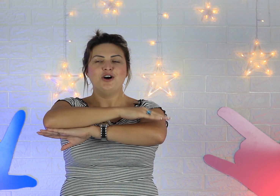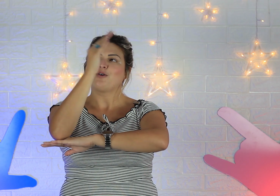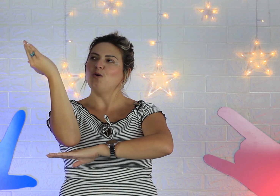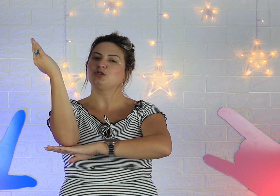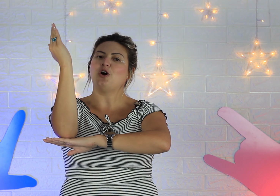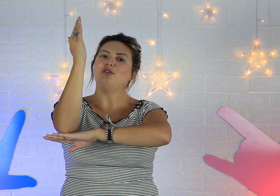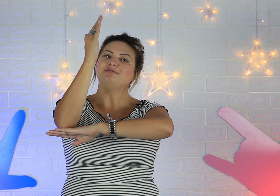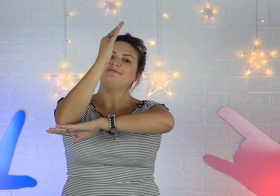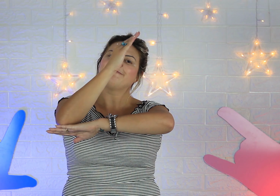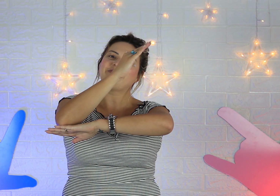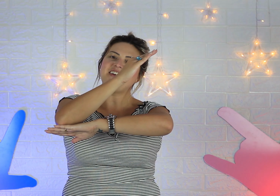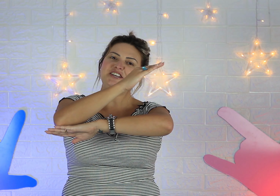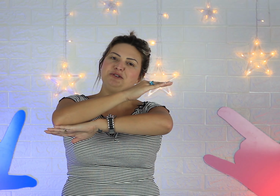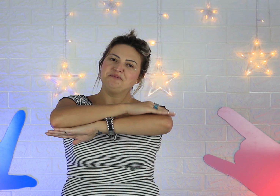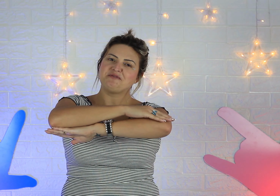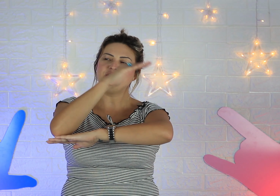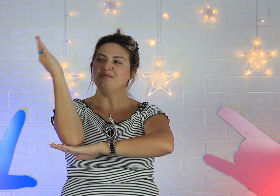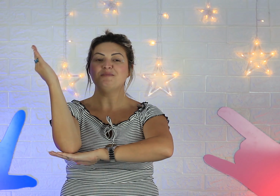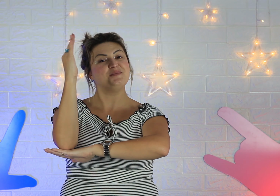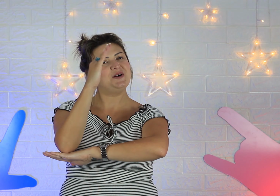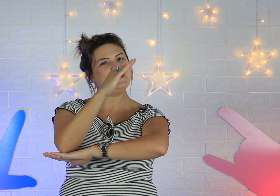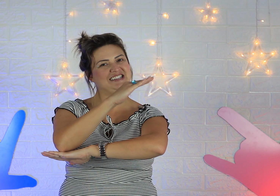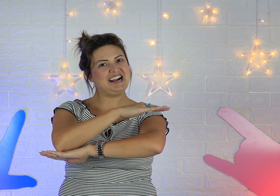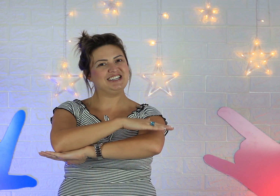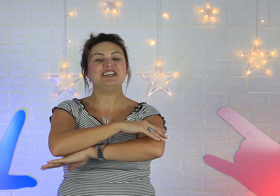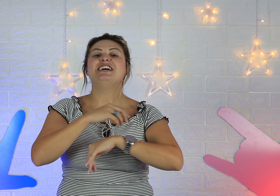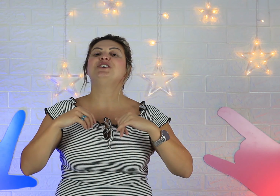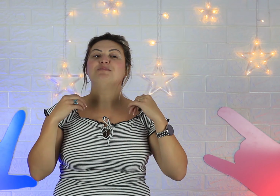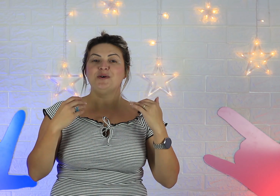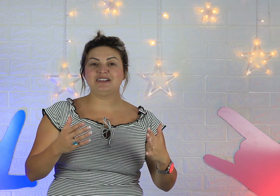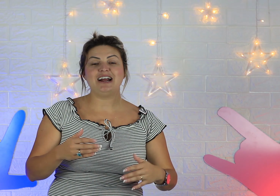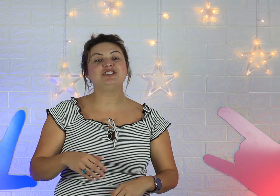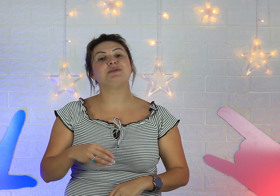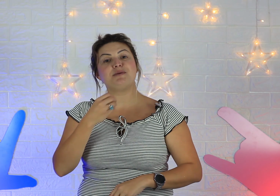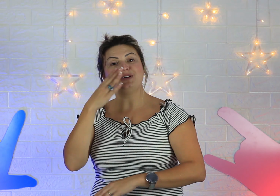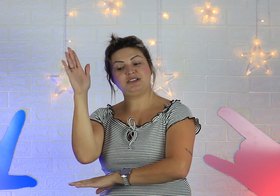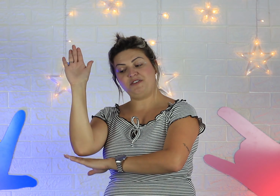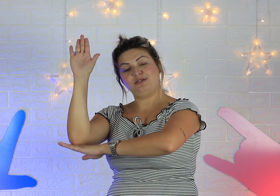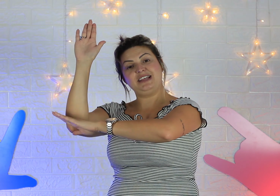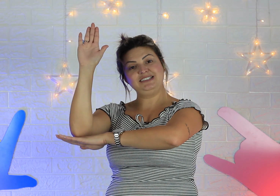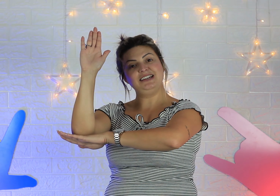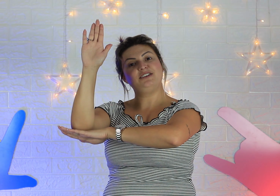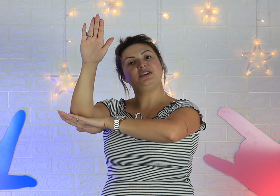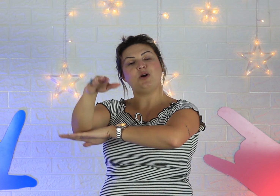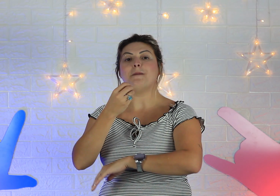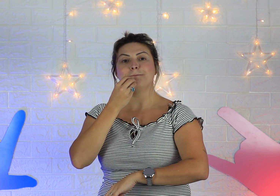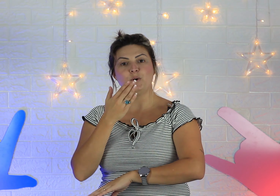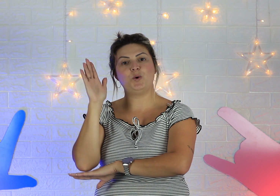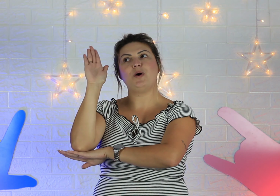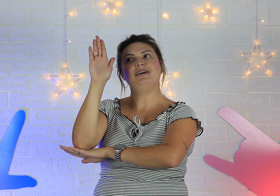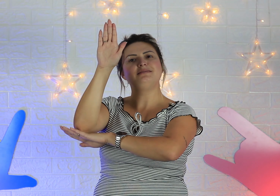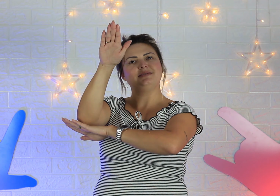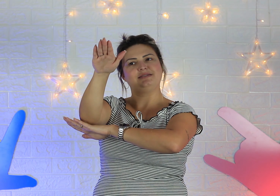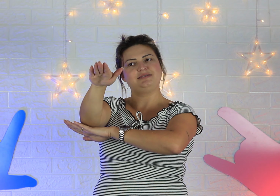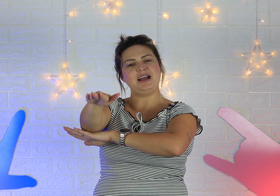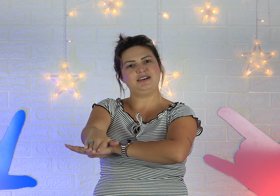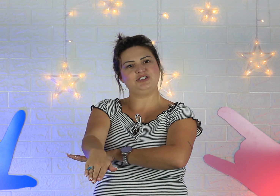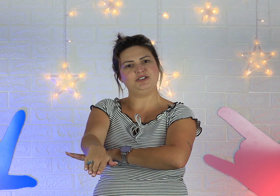e com sol caindo viu Boa tarde e um boa tarde também pode ser feito desse lado aqui ó boa tarde